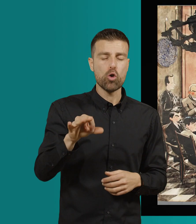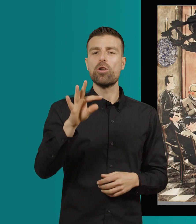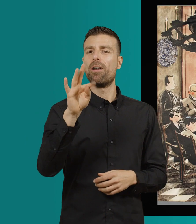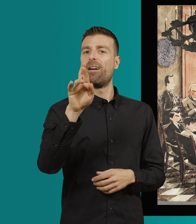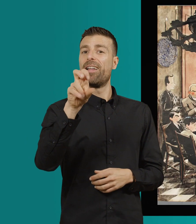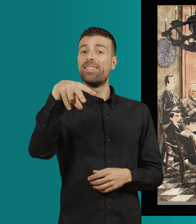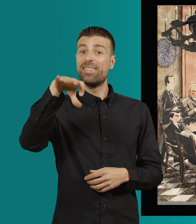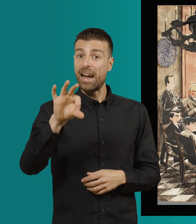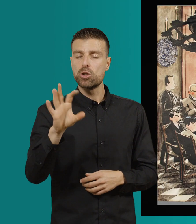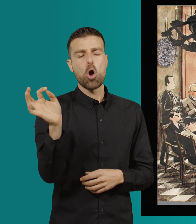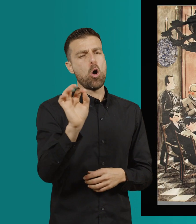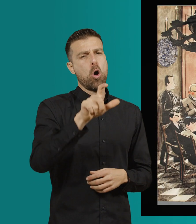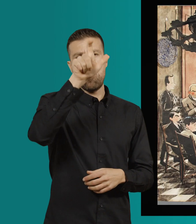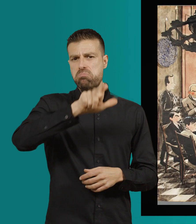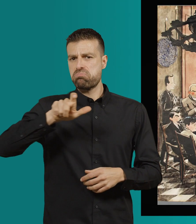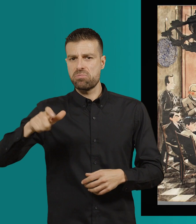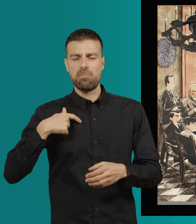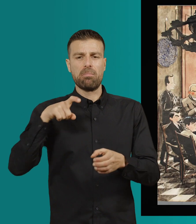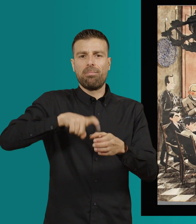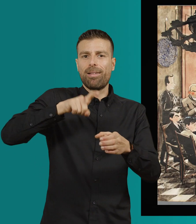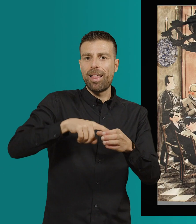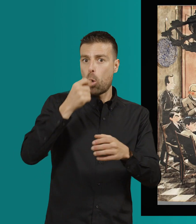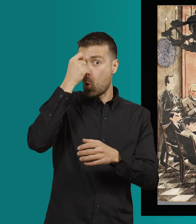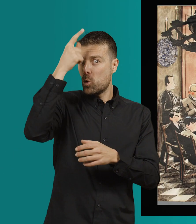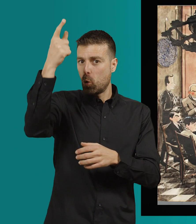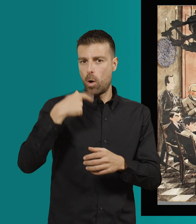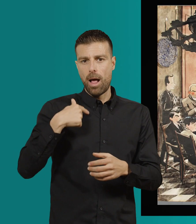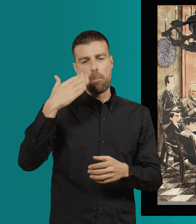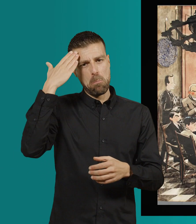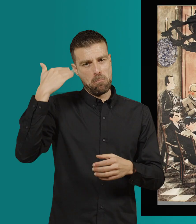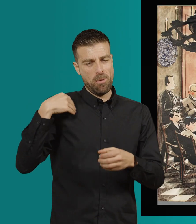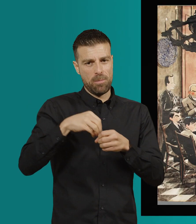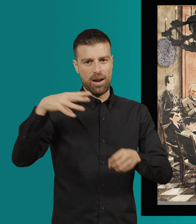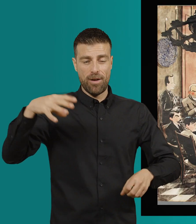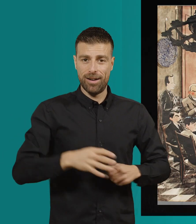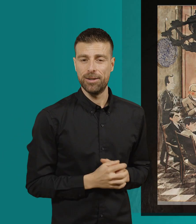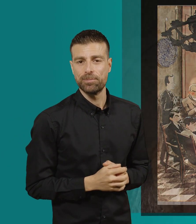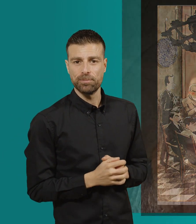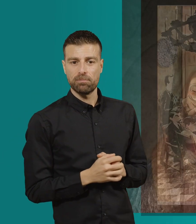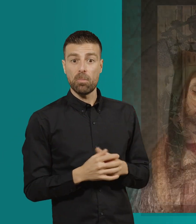d'entitats culturals i socials de la vila. Tot i tenir una vida relativament efímera,